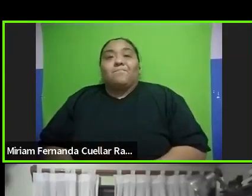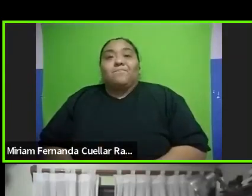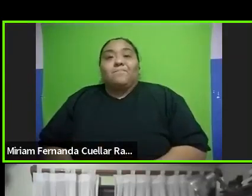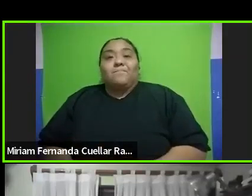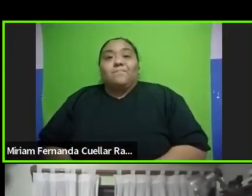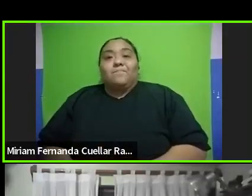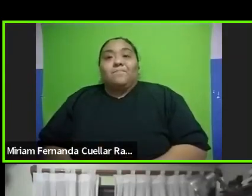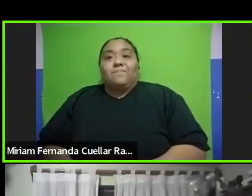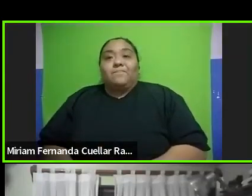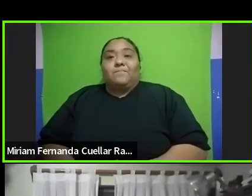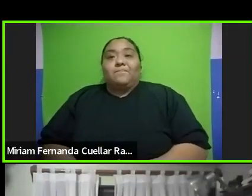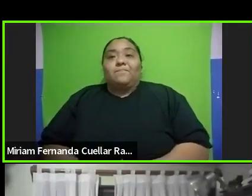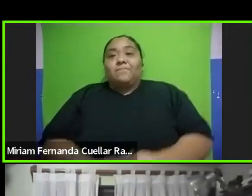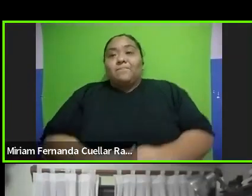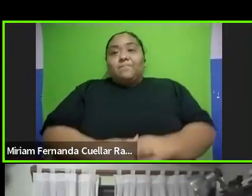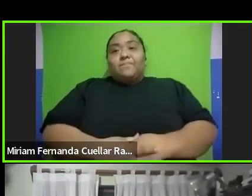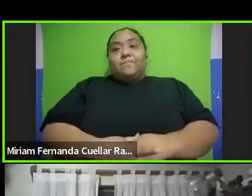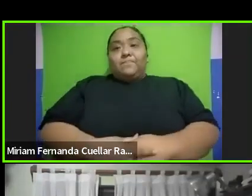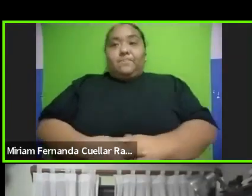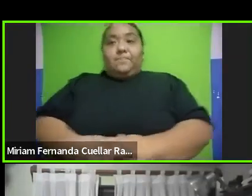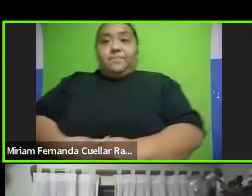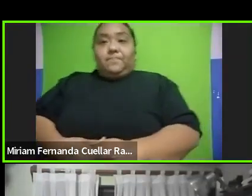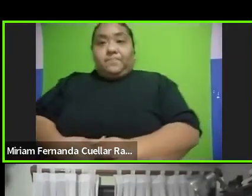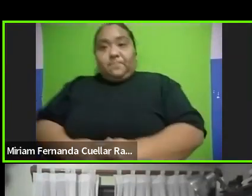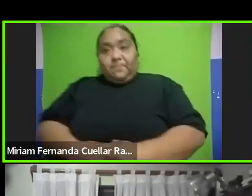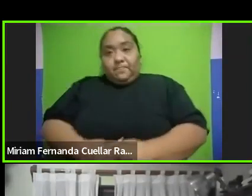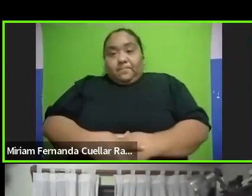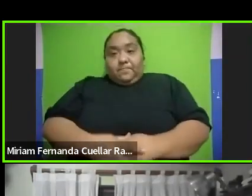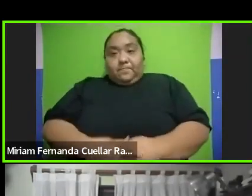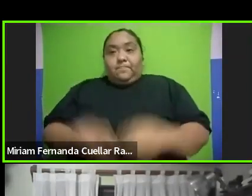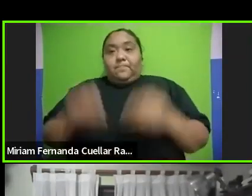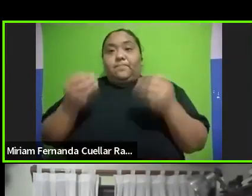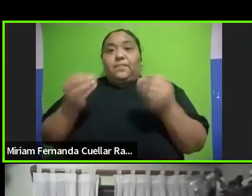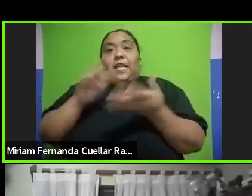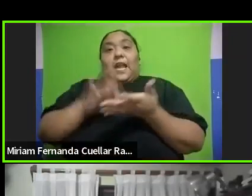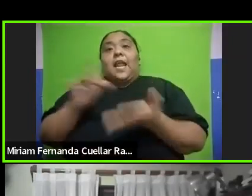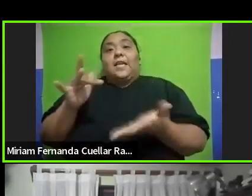Sí, Sí,